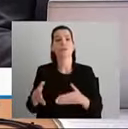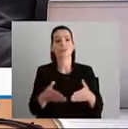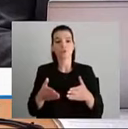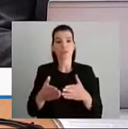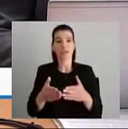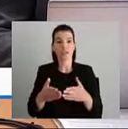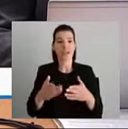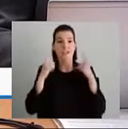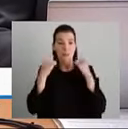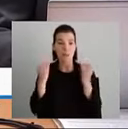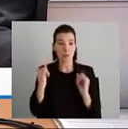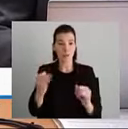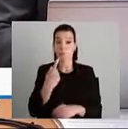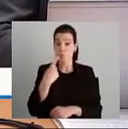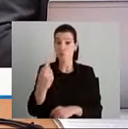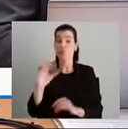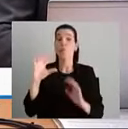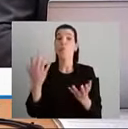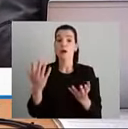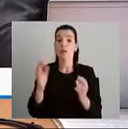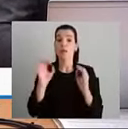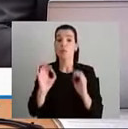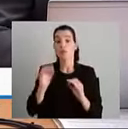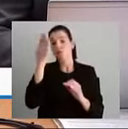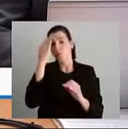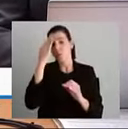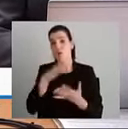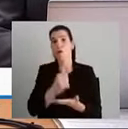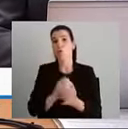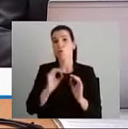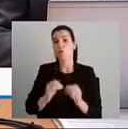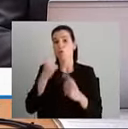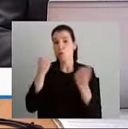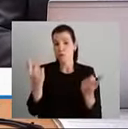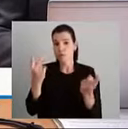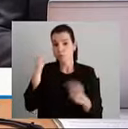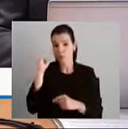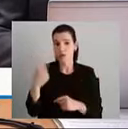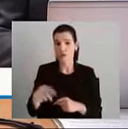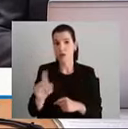que eu perguntei quando é que estará prevista a sua conclusão, se já existe ou